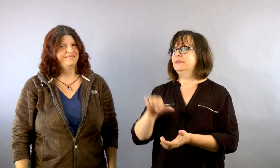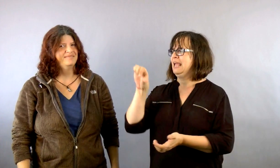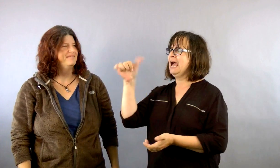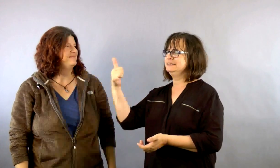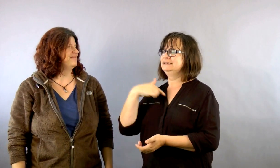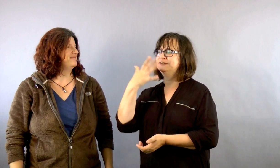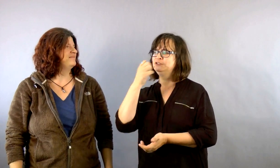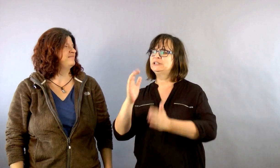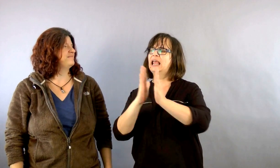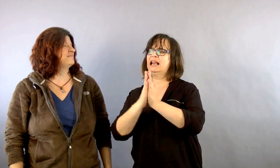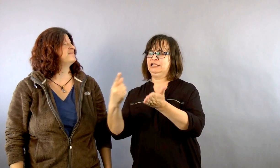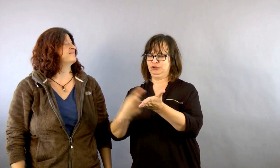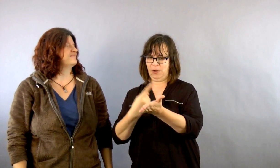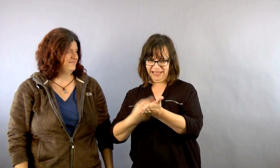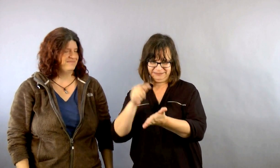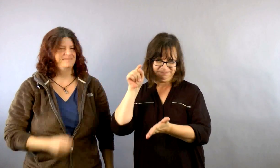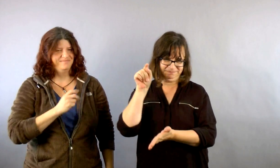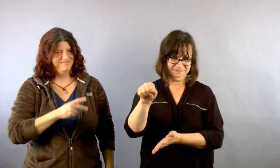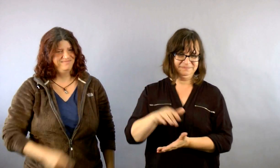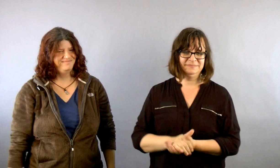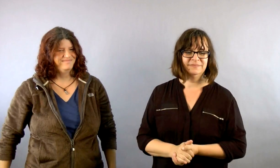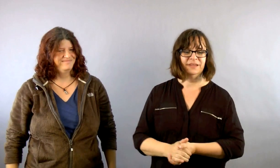Erstmal zur Kirchensteuer: